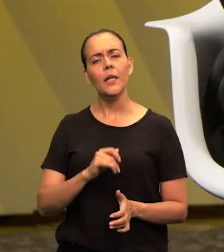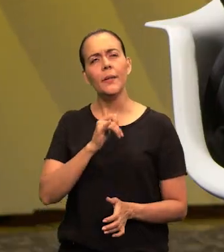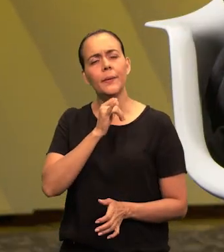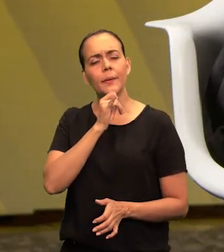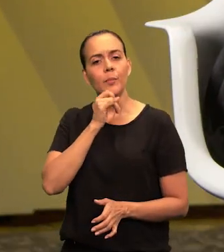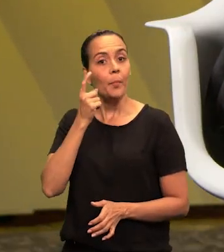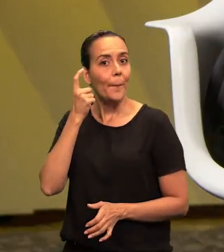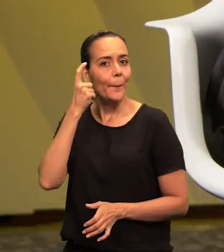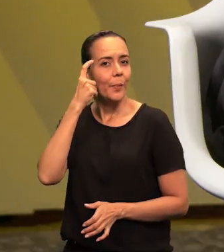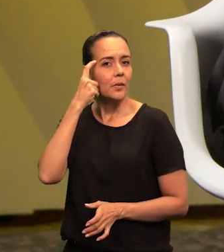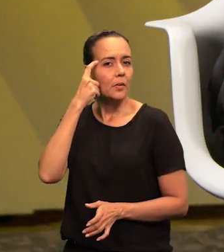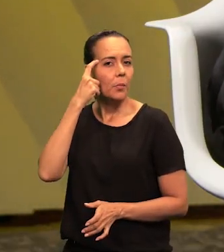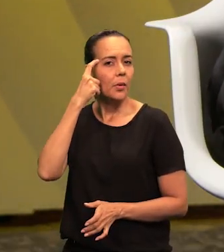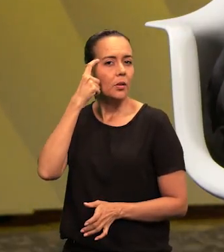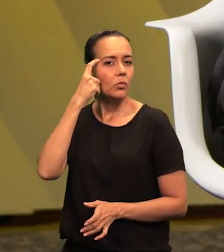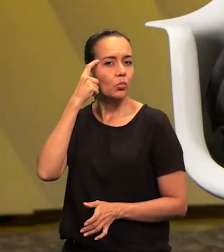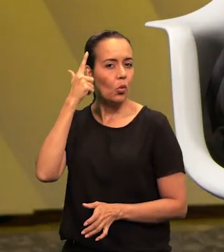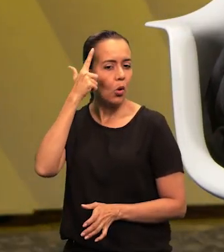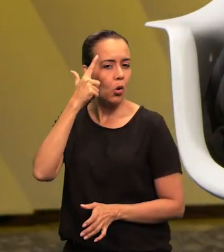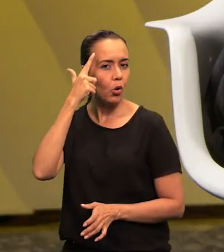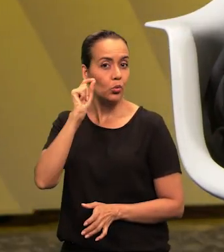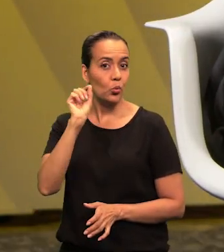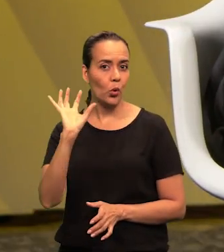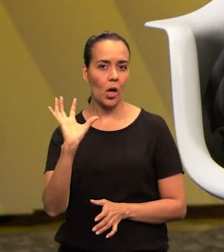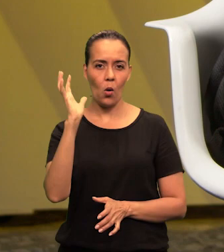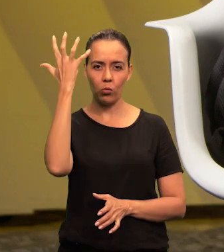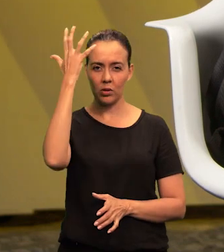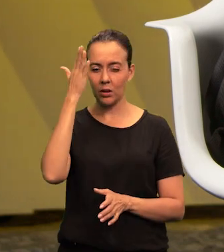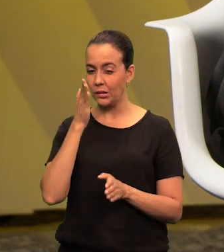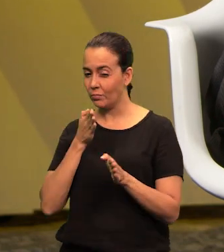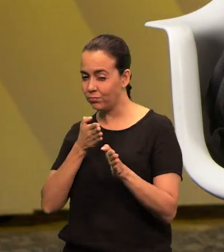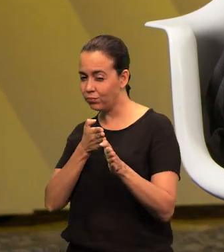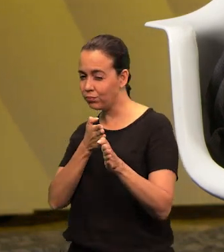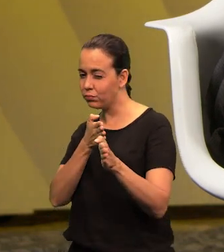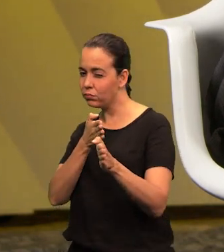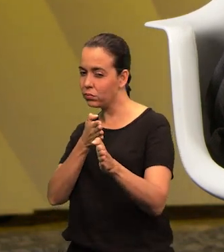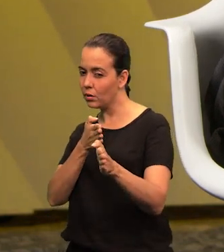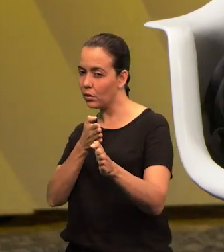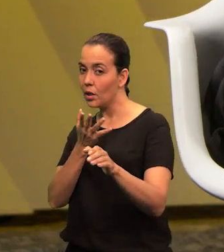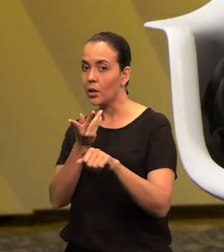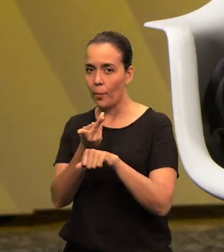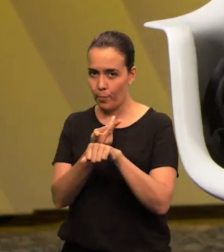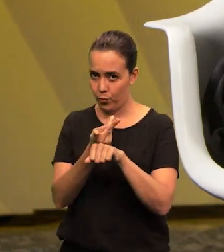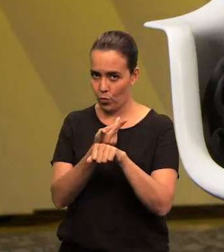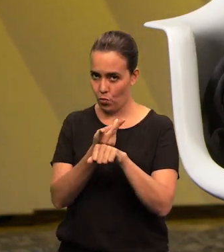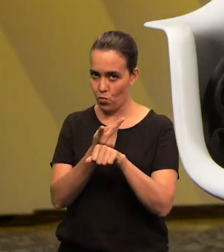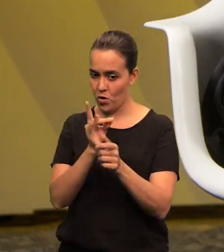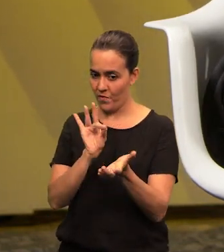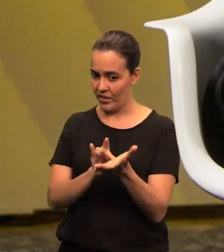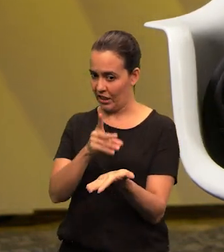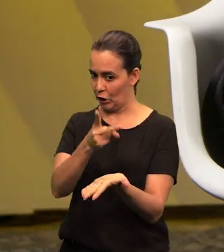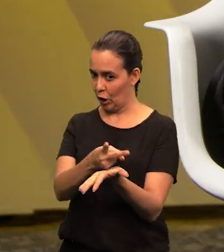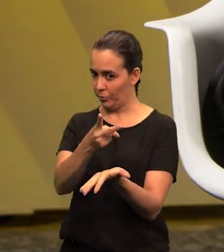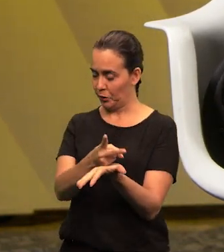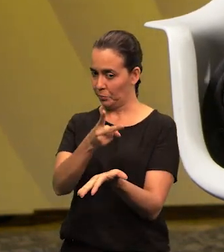Sair de um pensamento lógico causal, linear, que busca a verdade, que é o imutável,